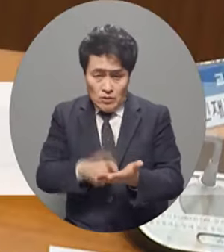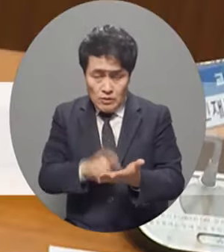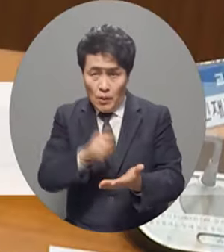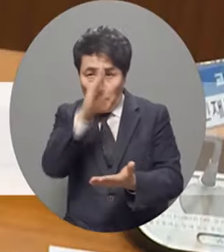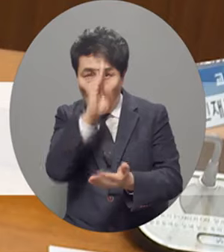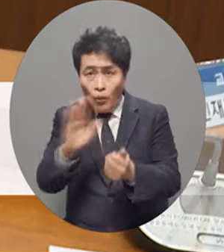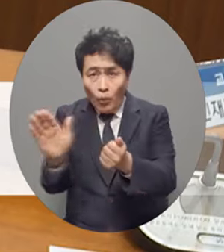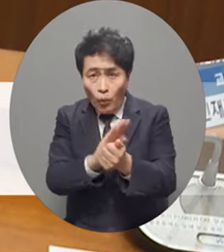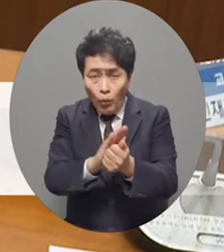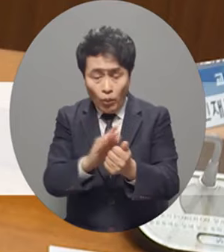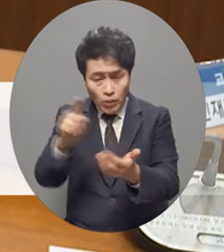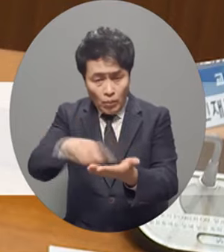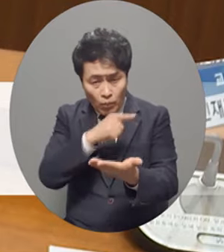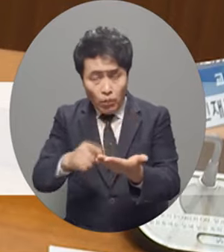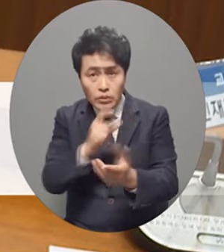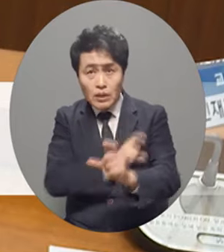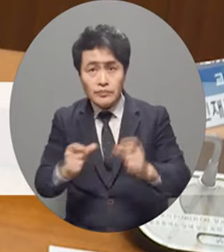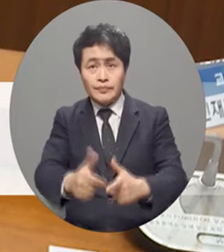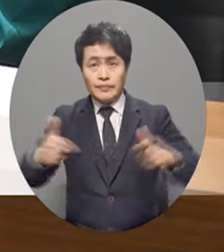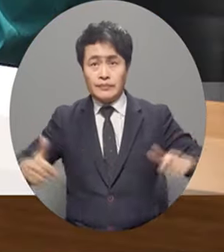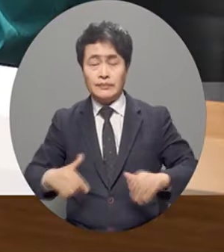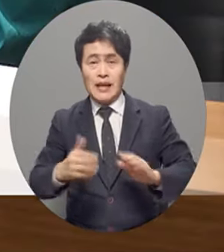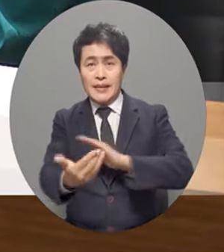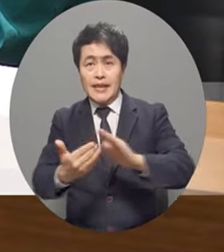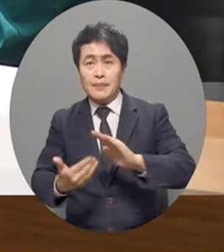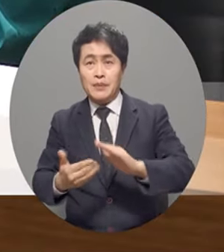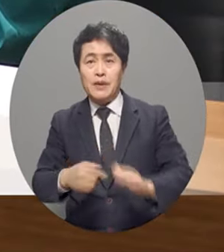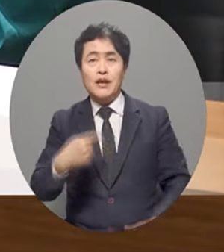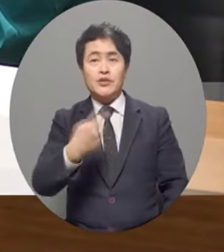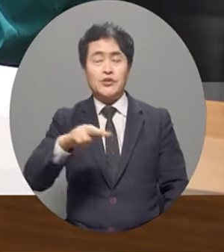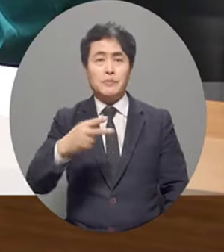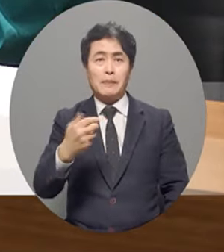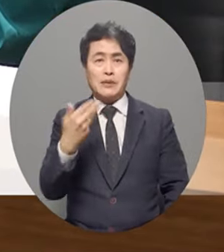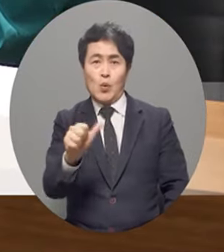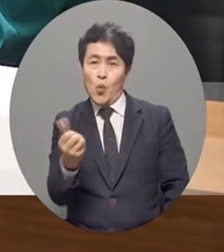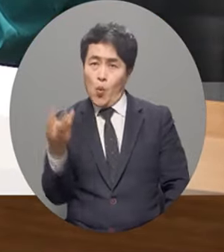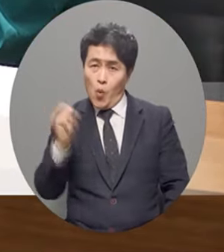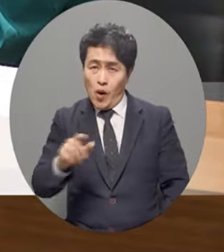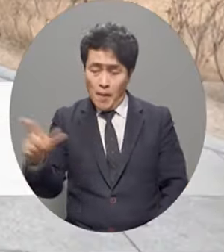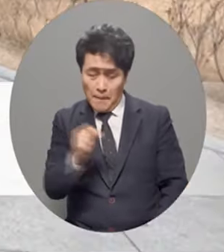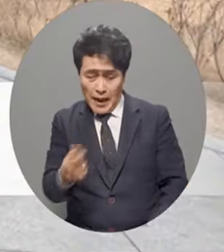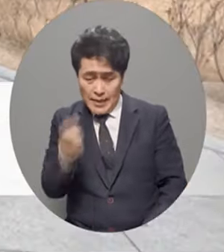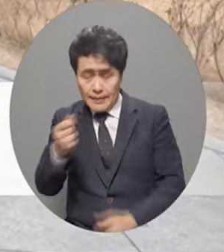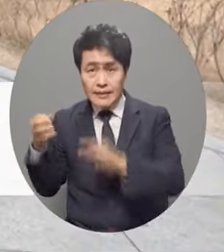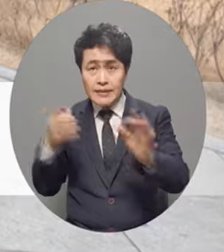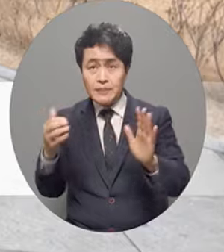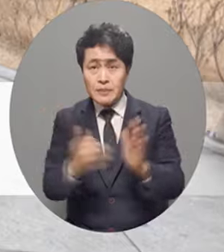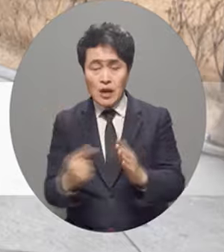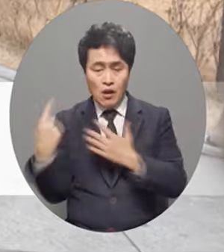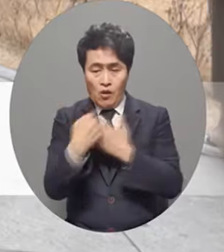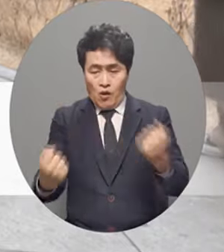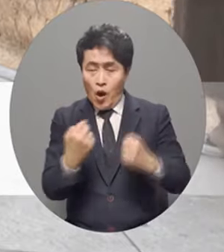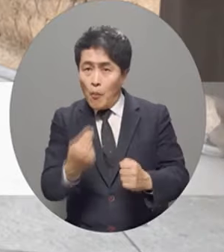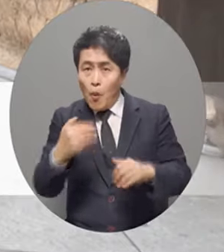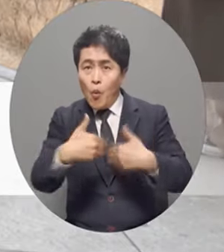이와 함께 중증 응급 환자 진료에 대한 보상을 강화하기 위해 예비비 1285억 원을